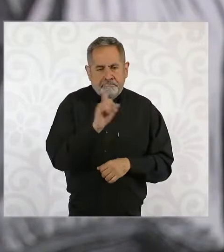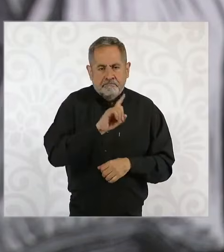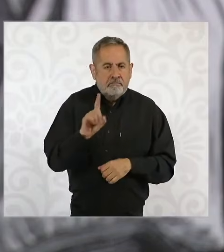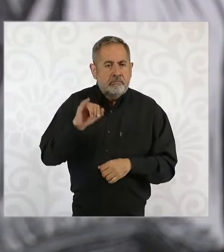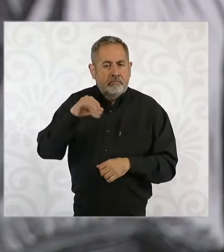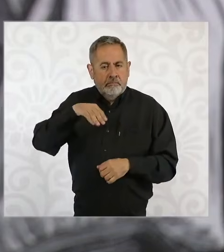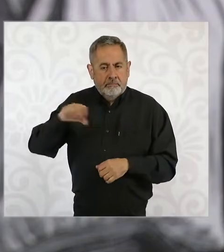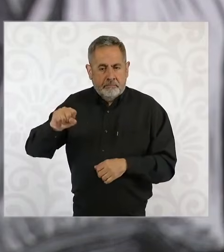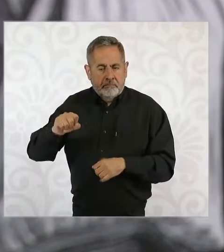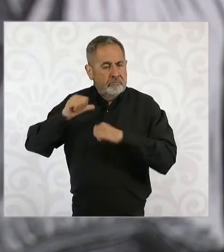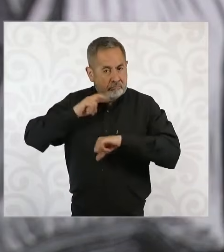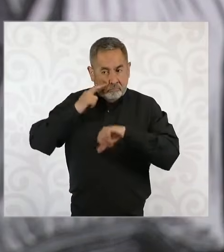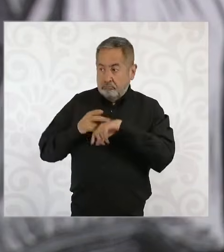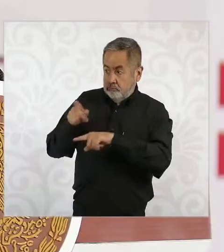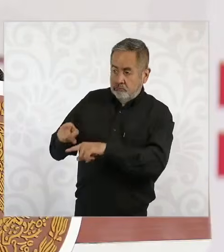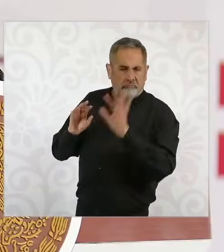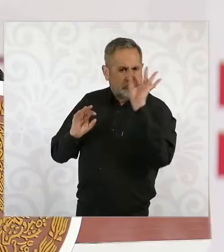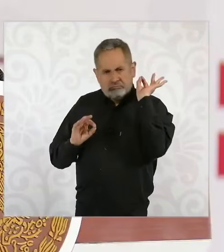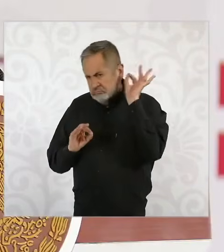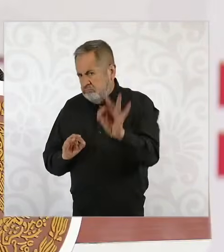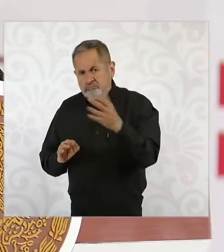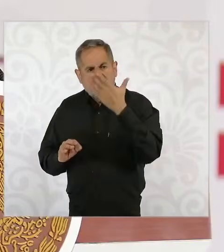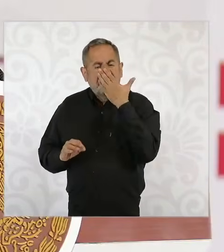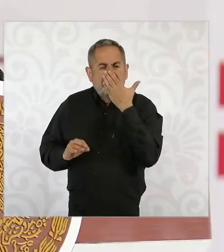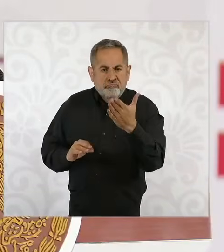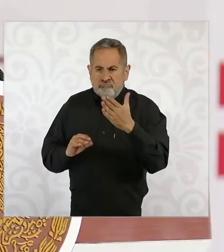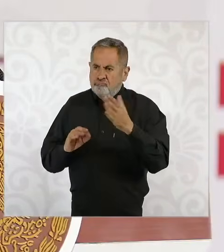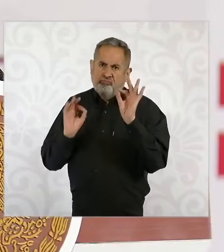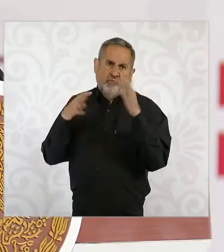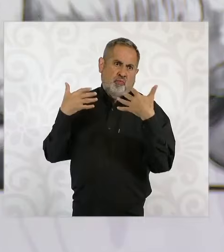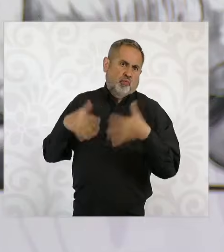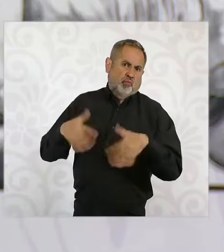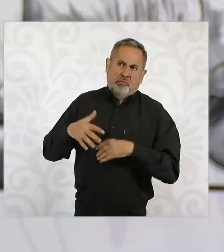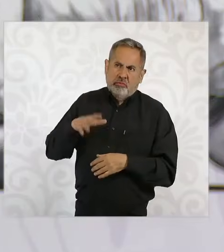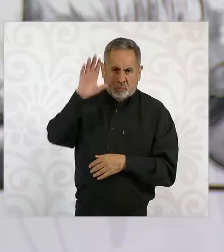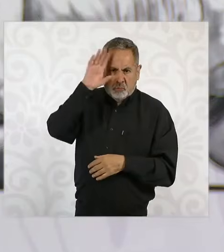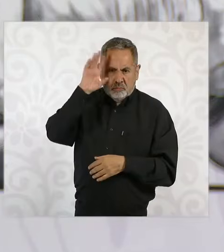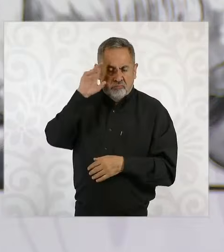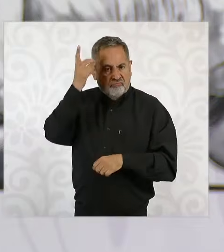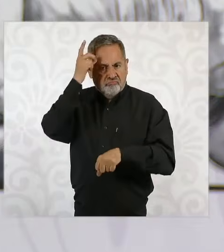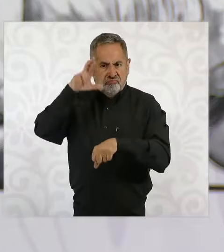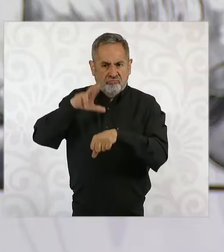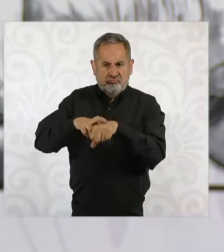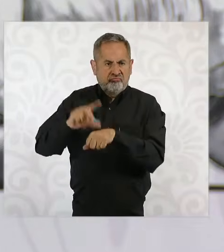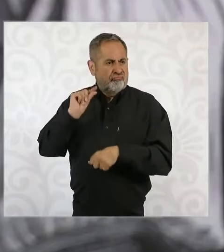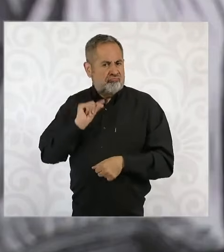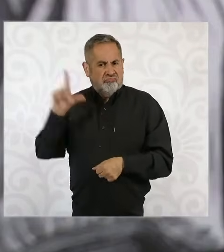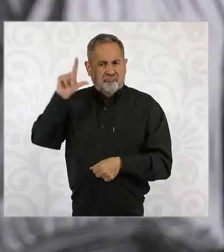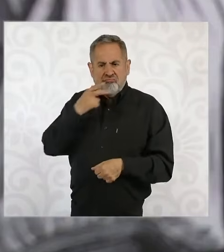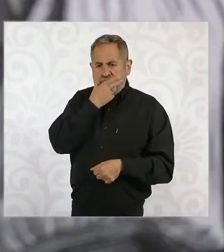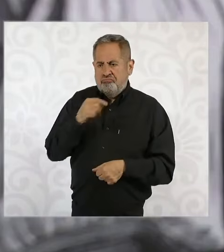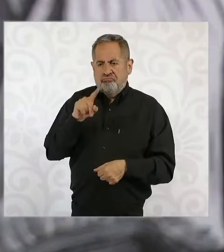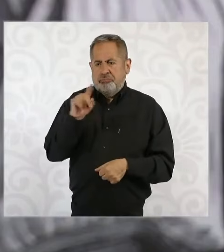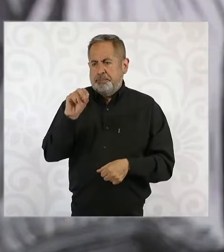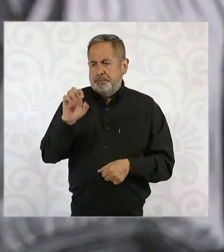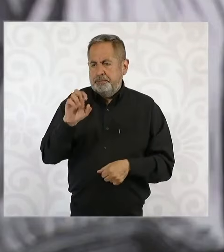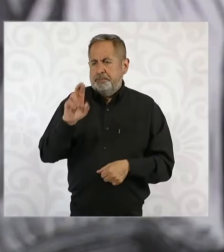Social es una gran gran institución y tienen un gran director que es OE Robledo. Entonces,